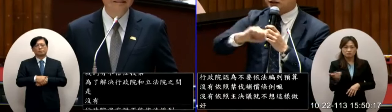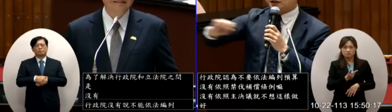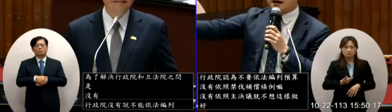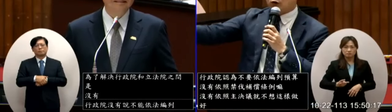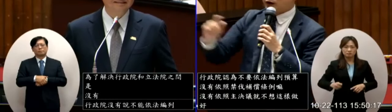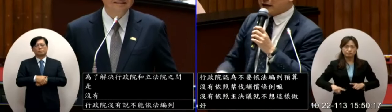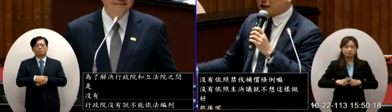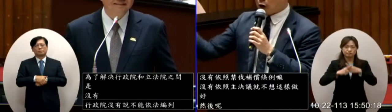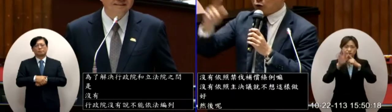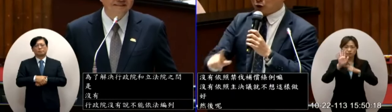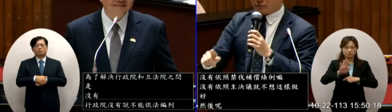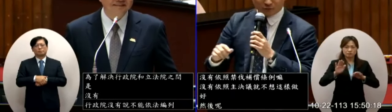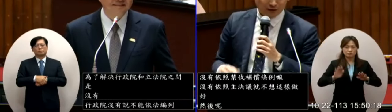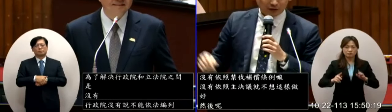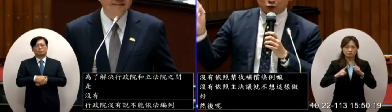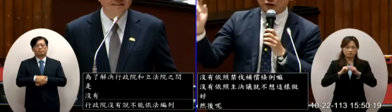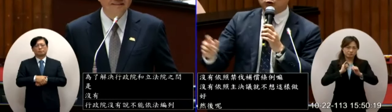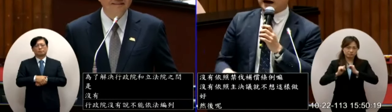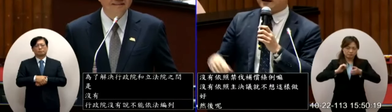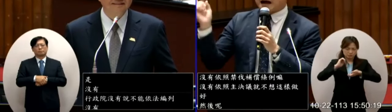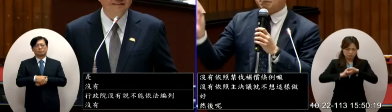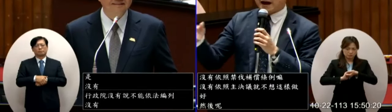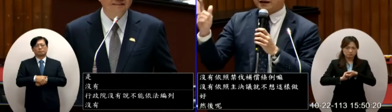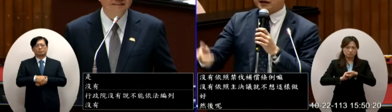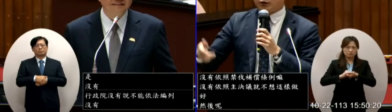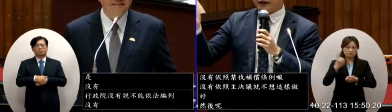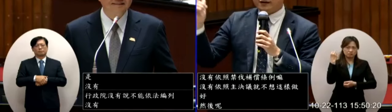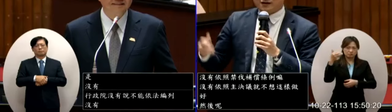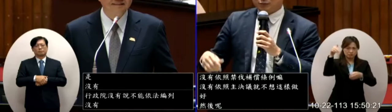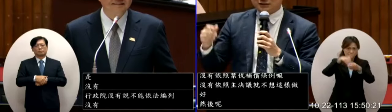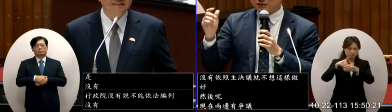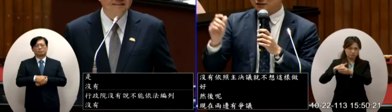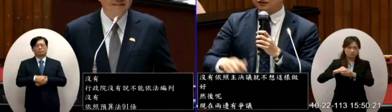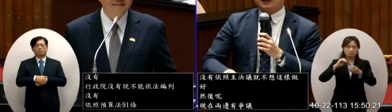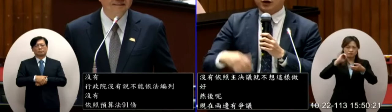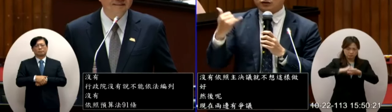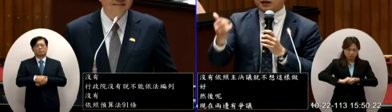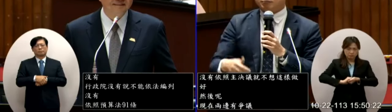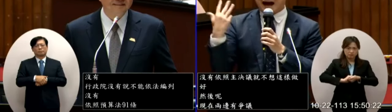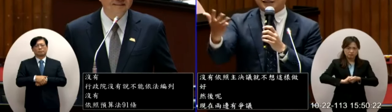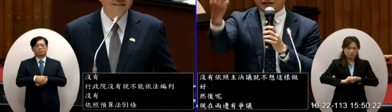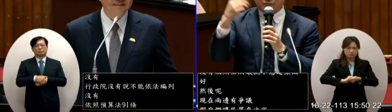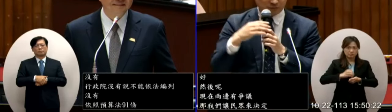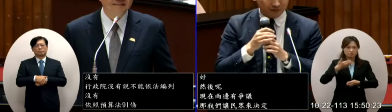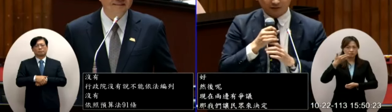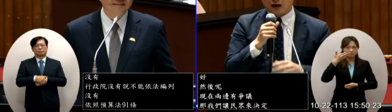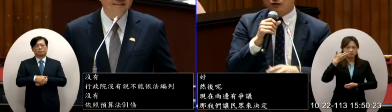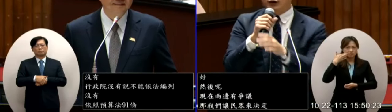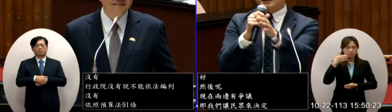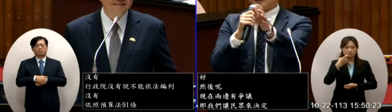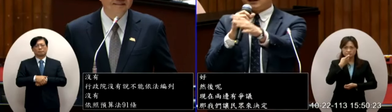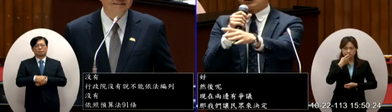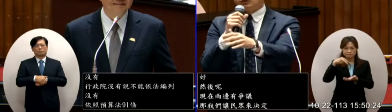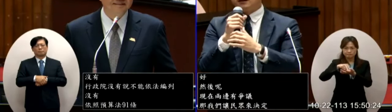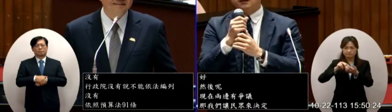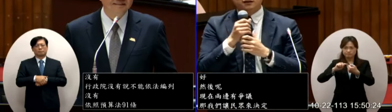所以解散國會 大家重選 選出來藍白的立委 不只是六成八成 然後院長結束了